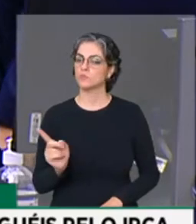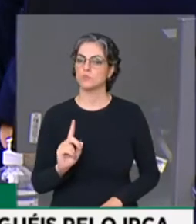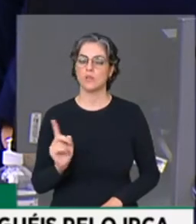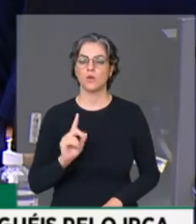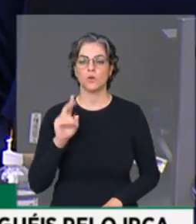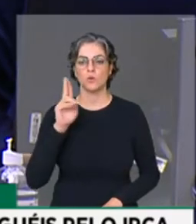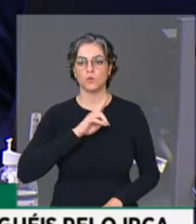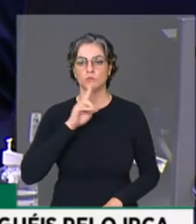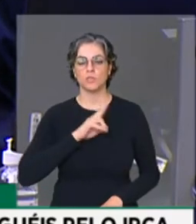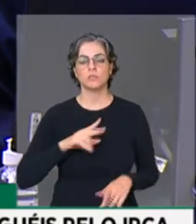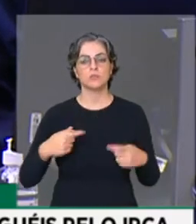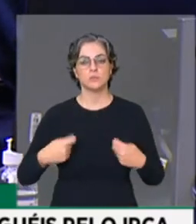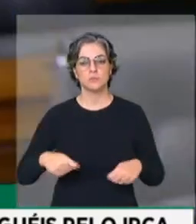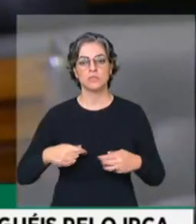BEM DEBATIDA... SUAR IDO O TEMPO... O TEMA... PARA QUE